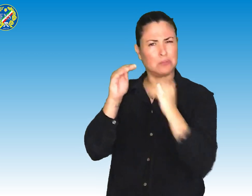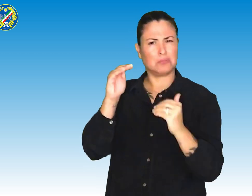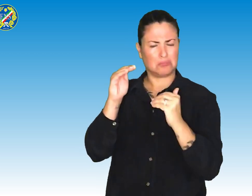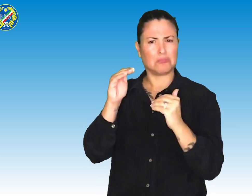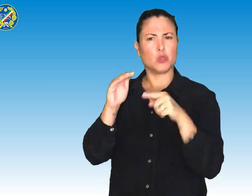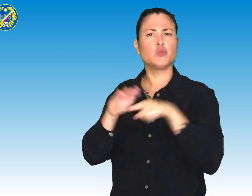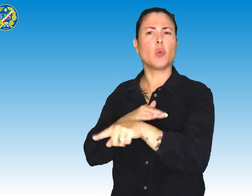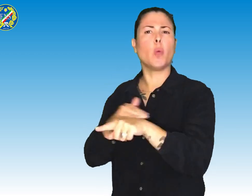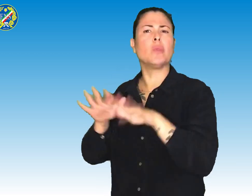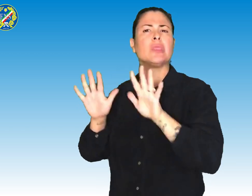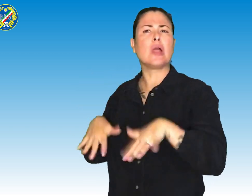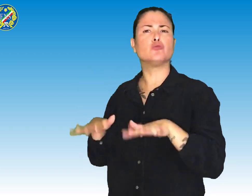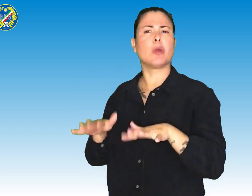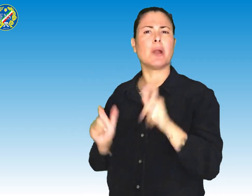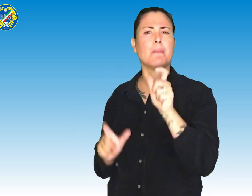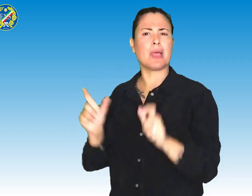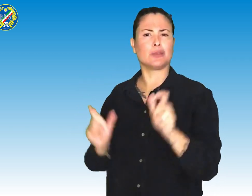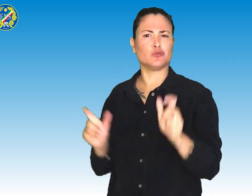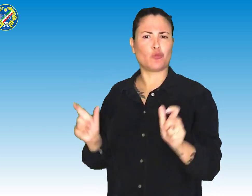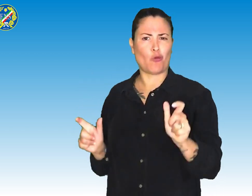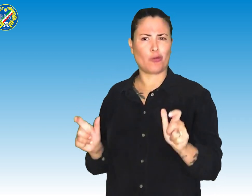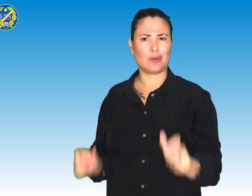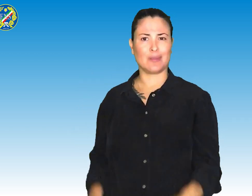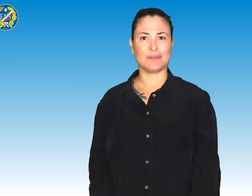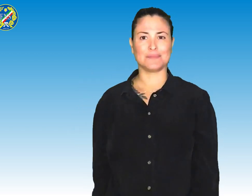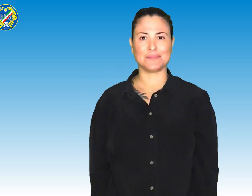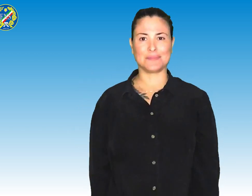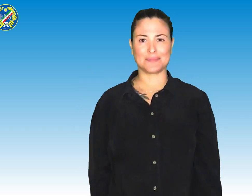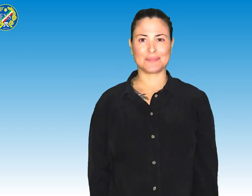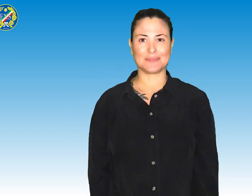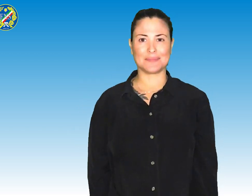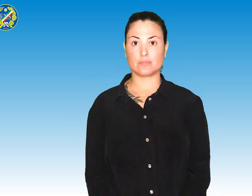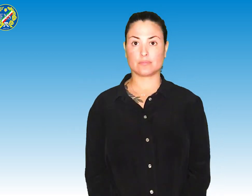(in Europa non superiore a 5 casi per 10.000 persone).